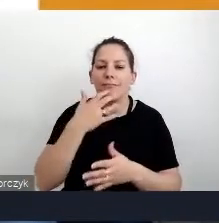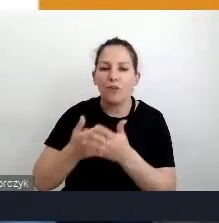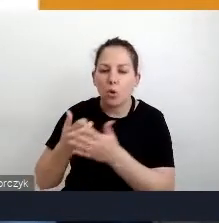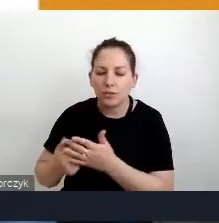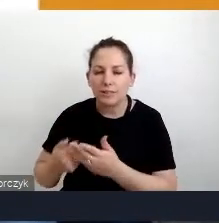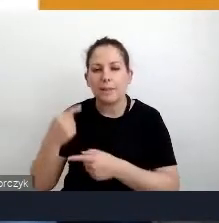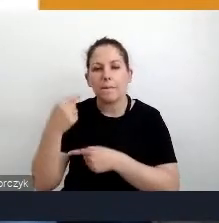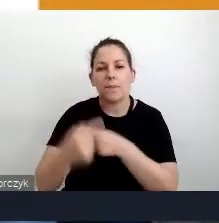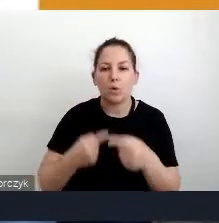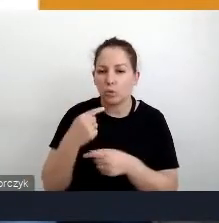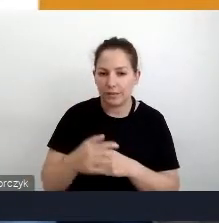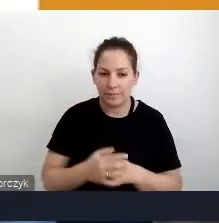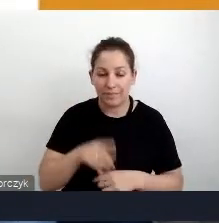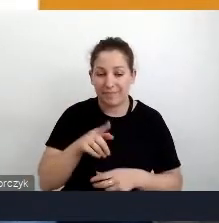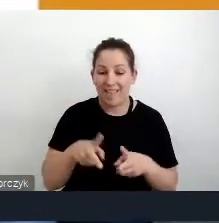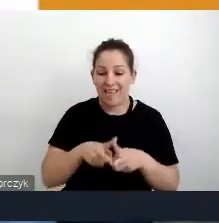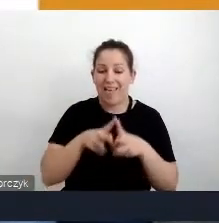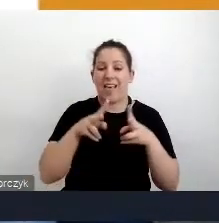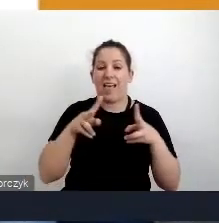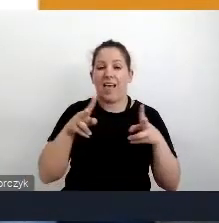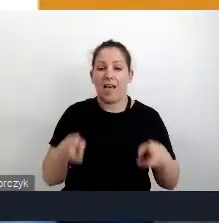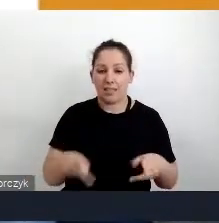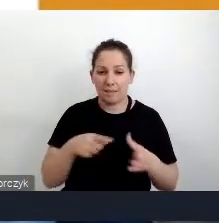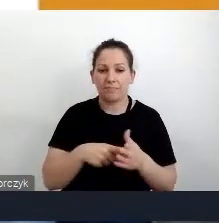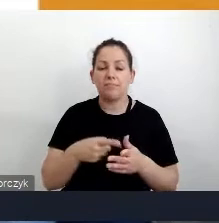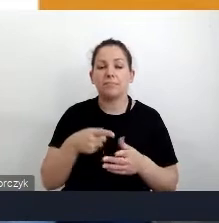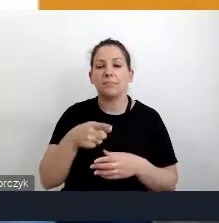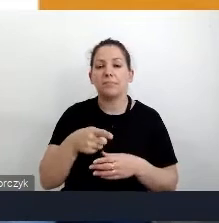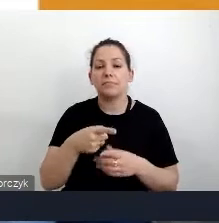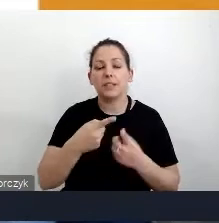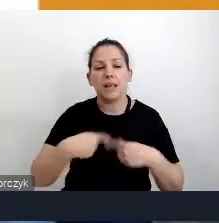Na tym etapie realizujemy wiele celów.